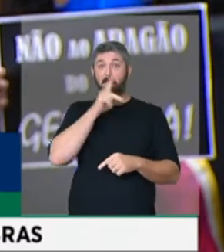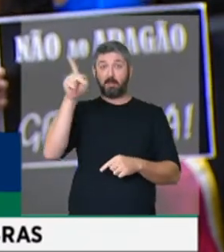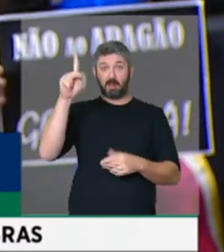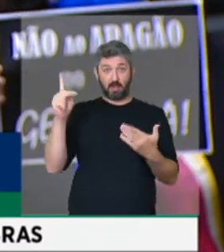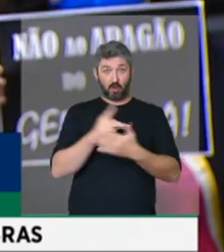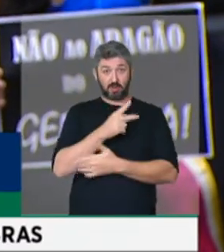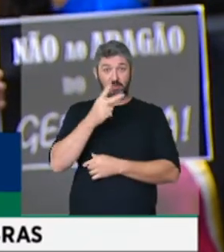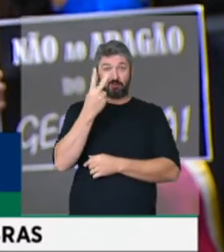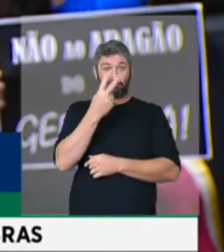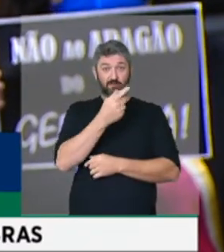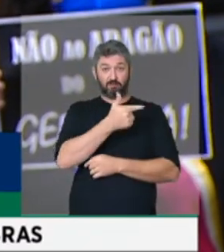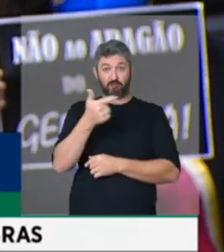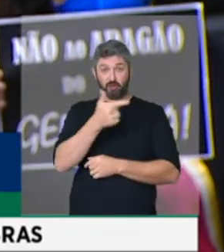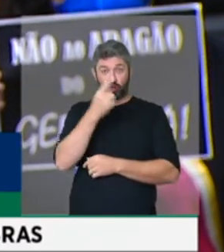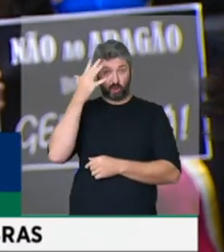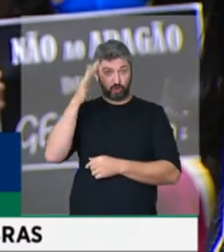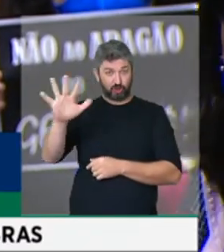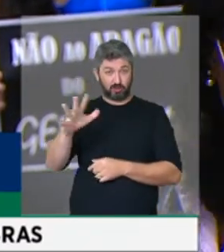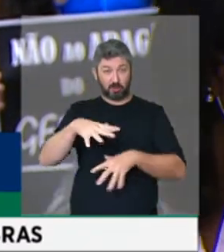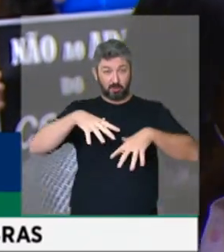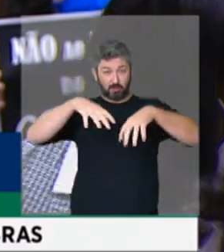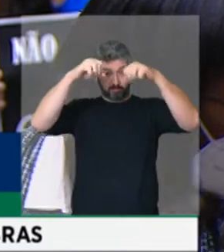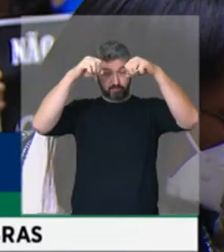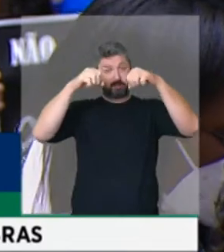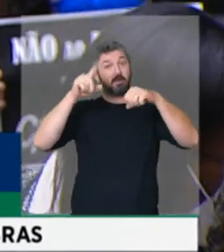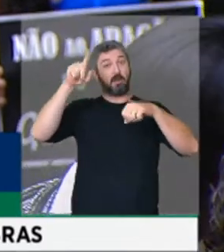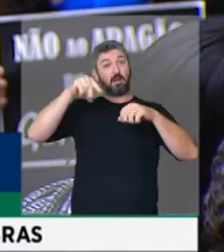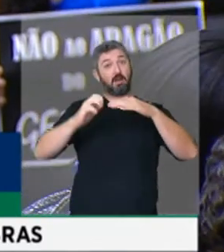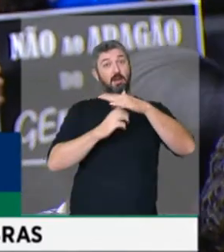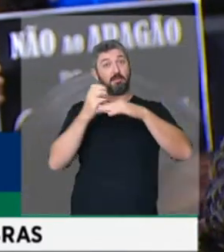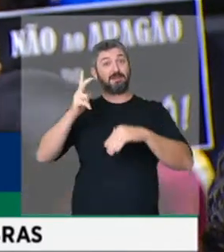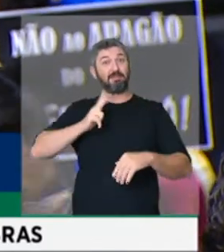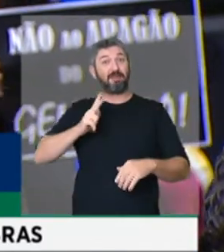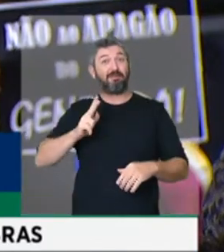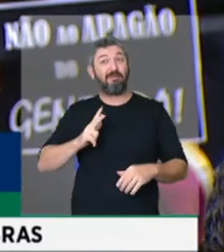CONTA DA PANDEMIA E AINDA VAI TER QUE PAGAR UMA CONTA MAIS CARA SEM FALAR DOS APAGÕES.